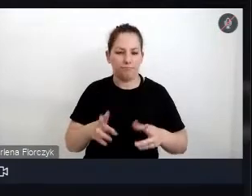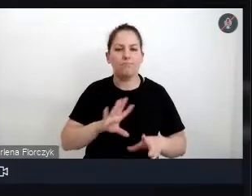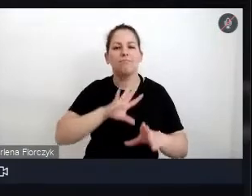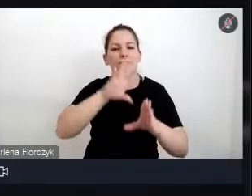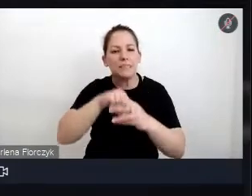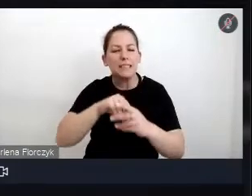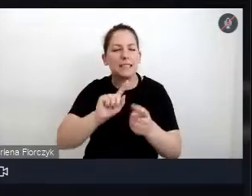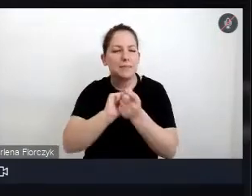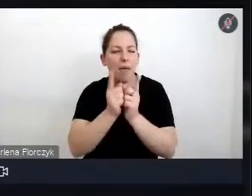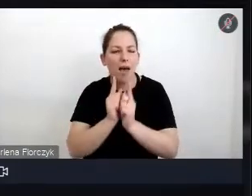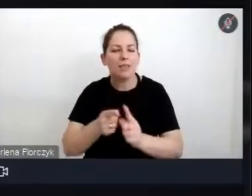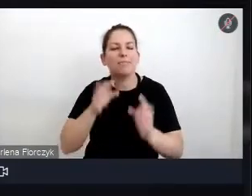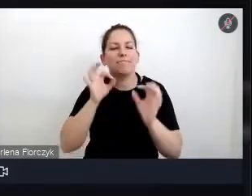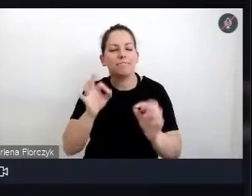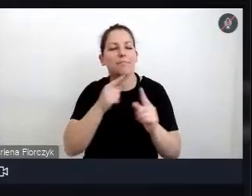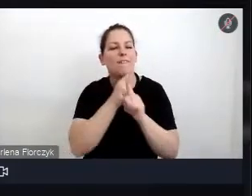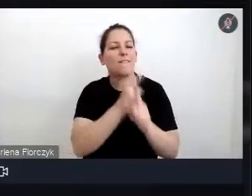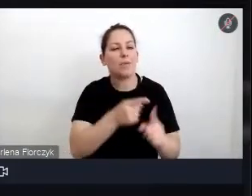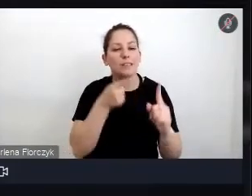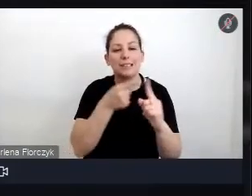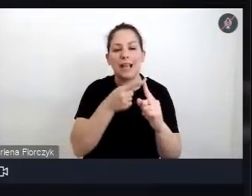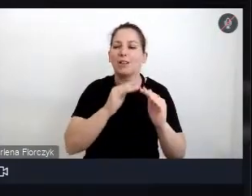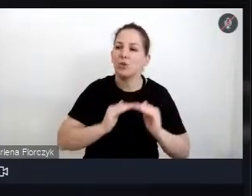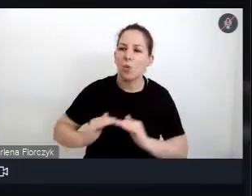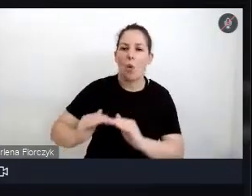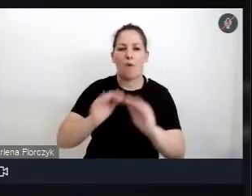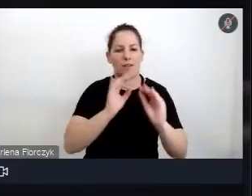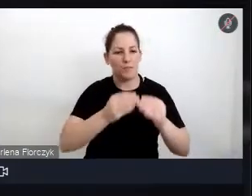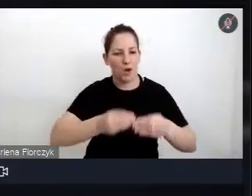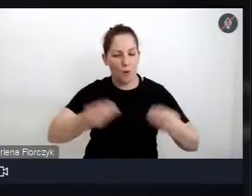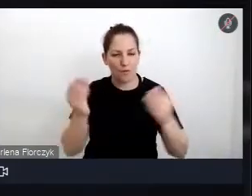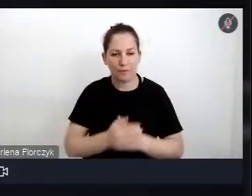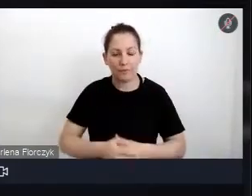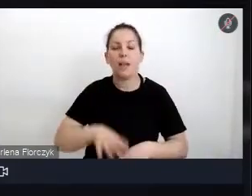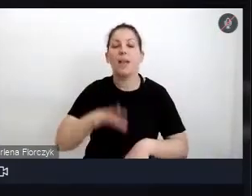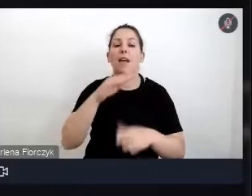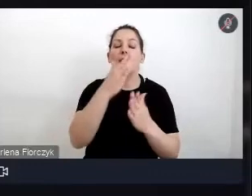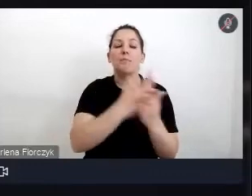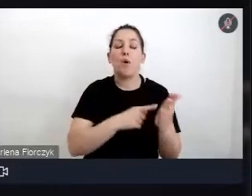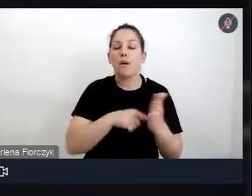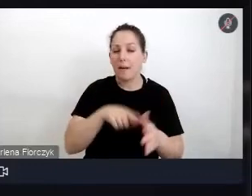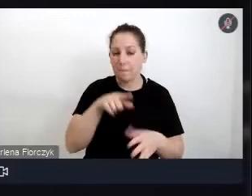zgodnie z celami zrównoważonego rozwoju. Agenda 2030 Narodów Zjednoczonych